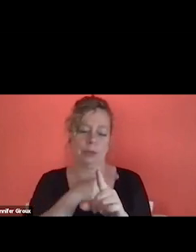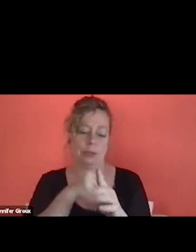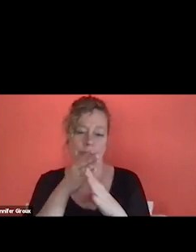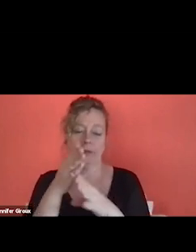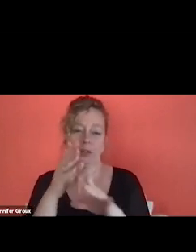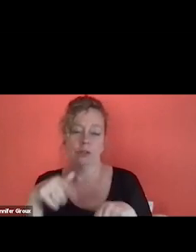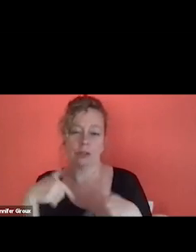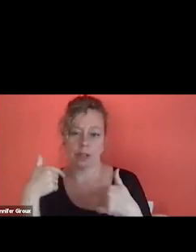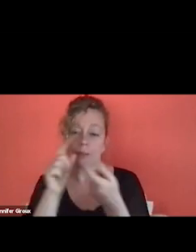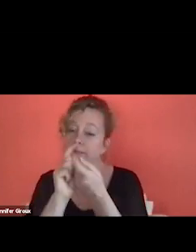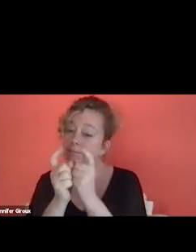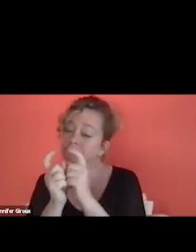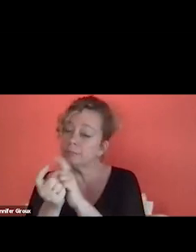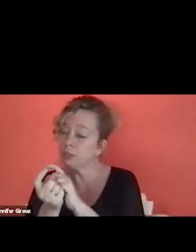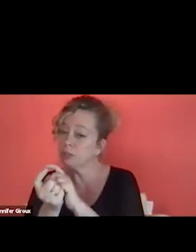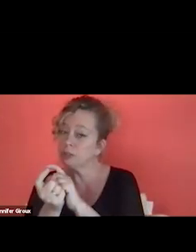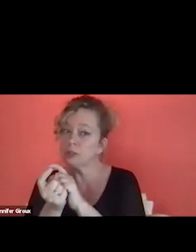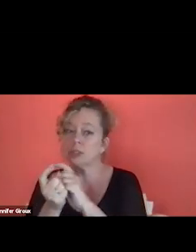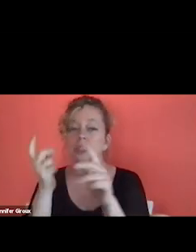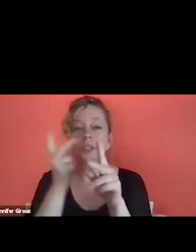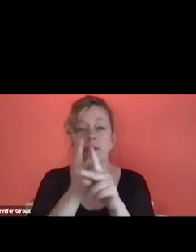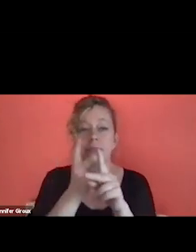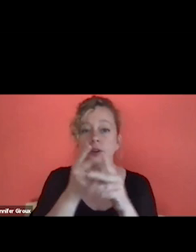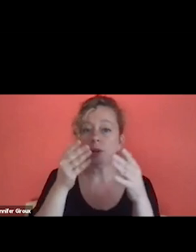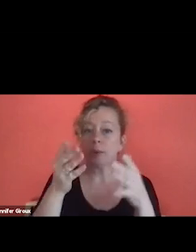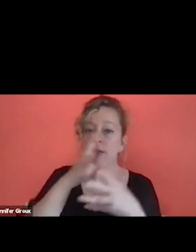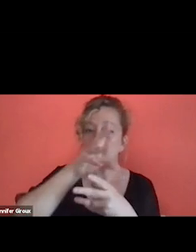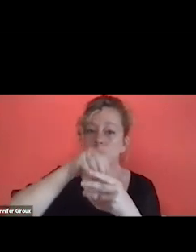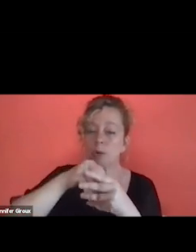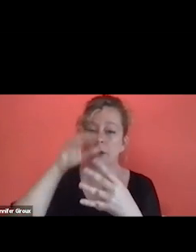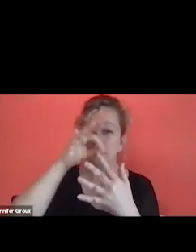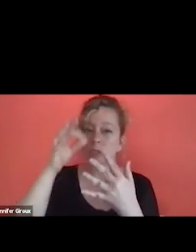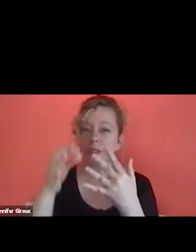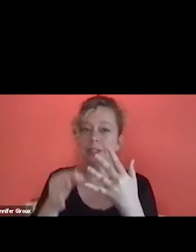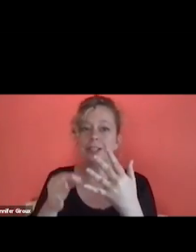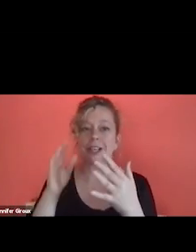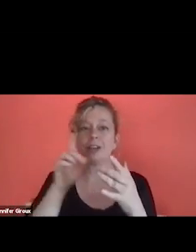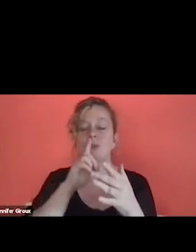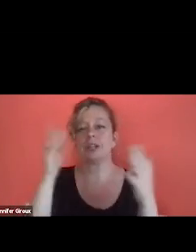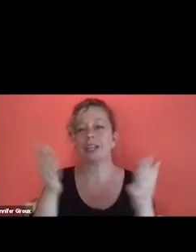al hacer algunos cambios y descubrir formas de incorporarlos. Y realmente los animo a que solo consideren